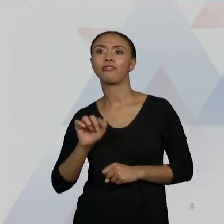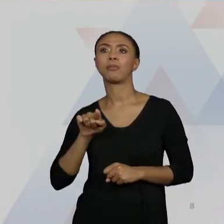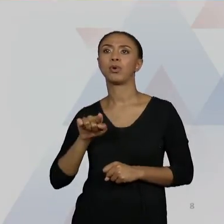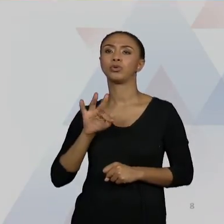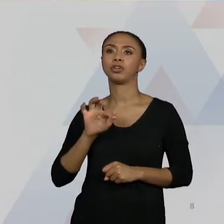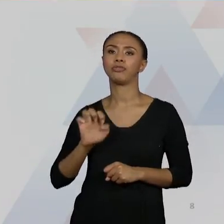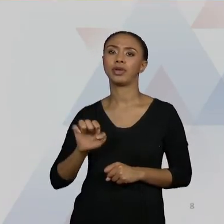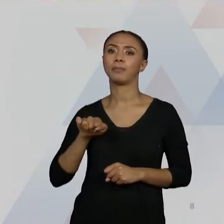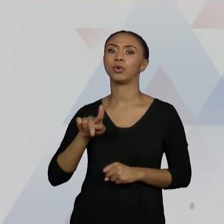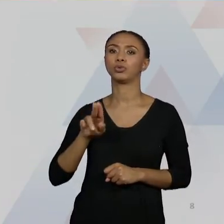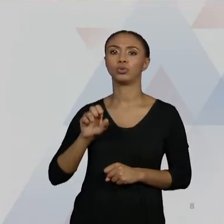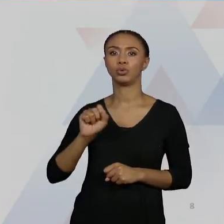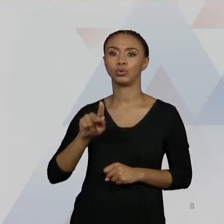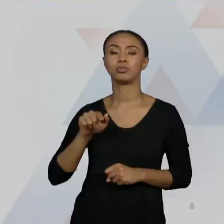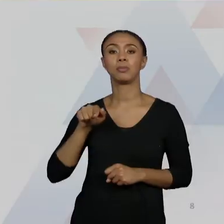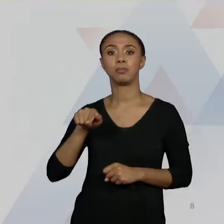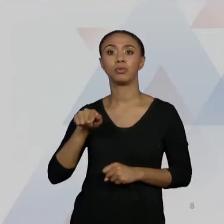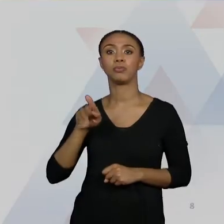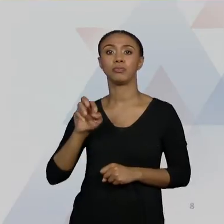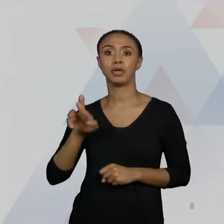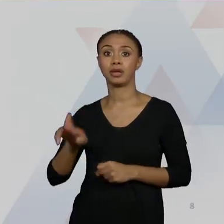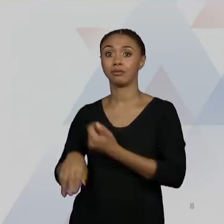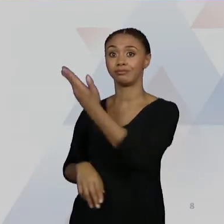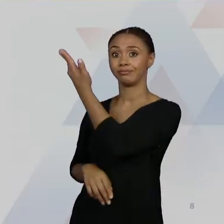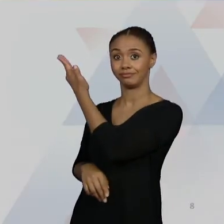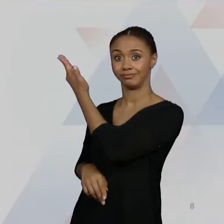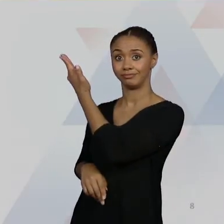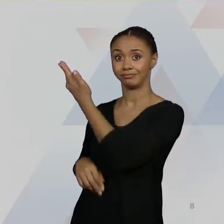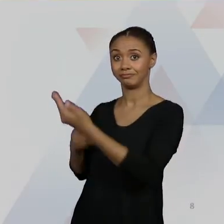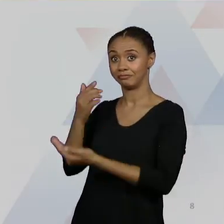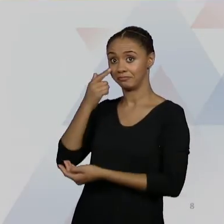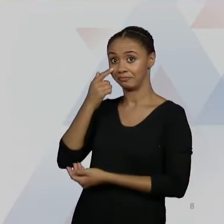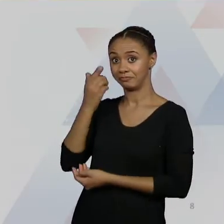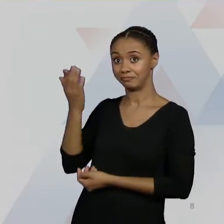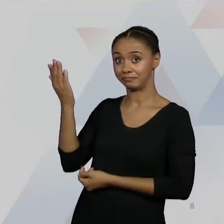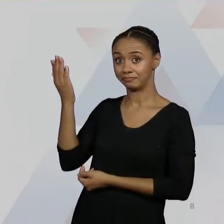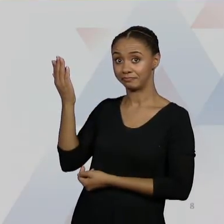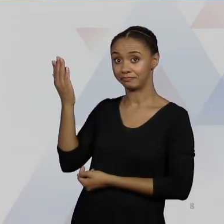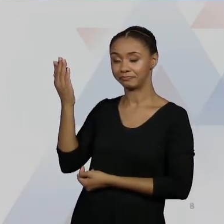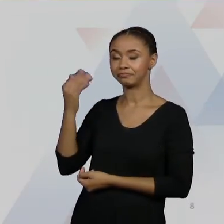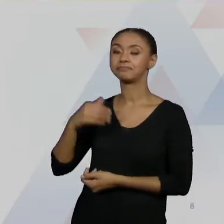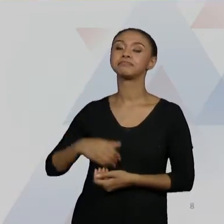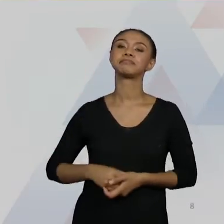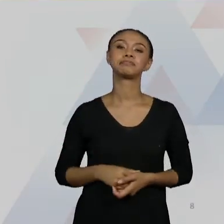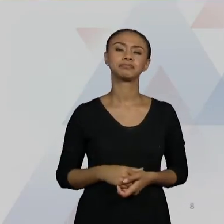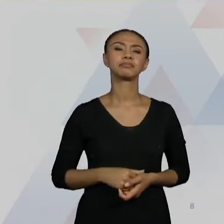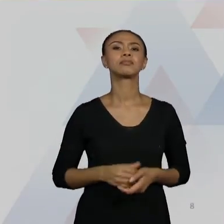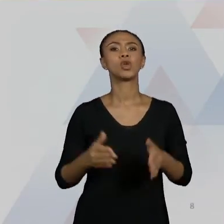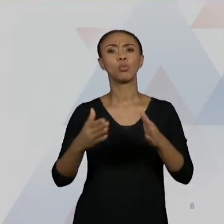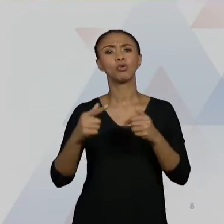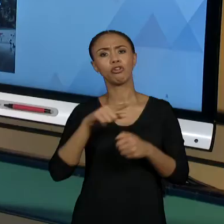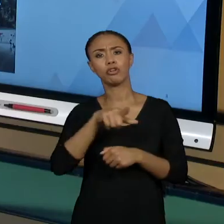ESTÃO LENDO O ENDEREÇO DO SITE AQUI EMBAIXO - A GENTE PEDE PARA QUE VOCÊS ACESSEM E TOMEM COMO